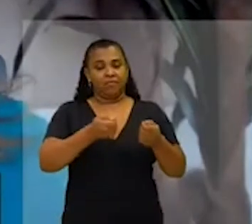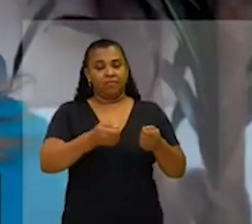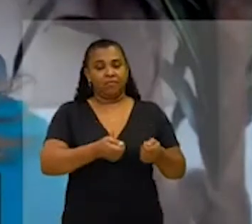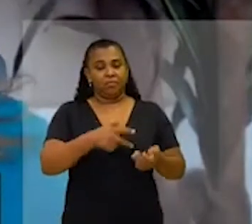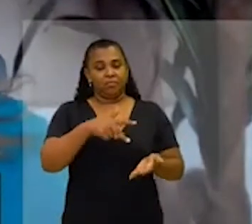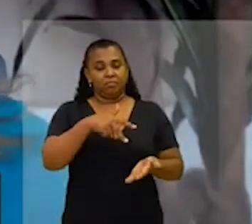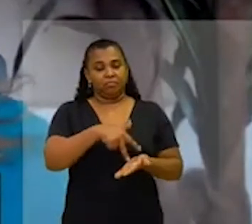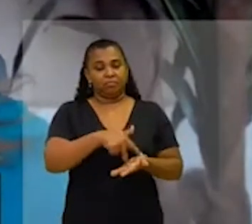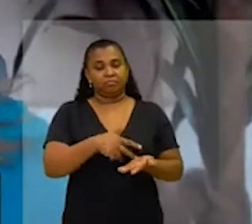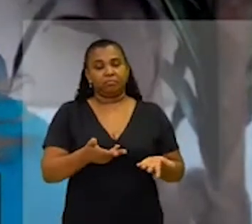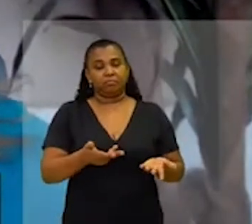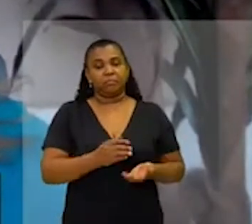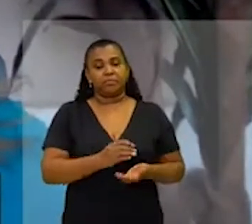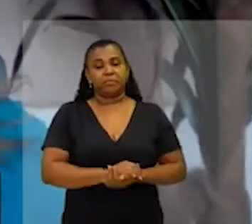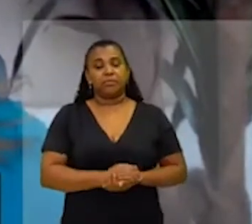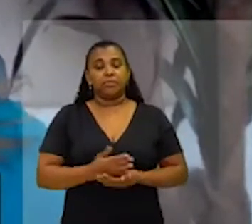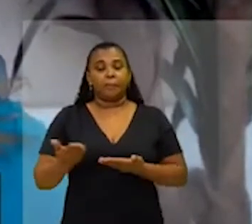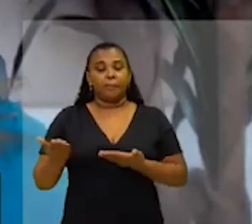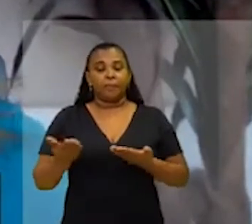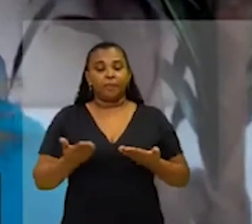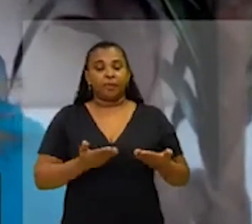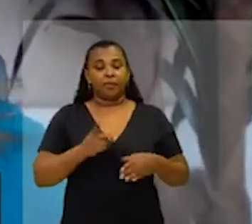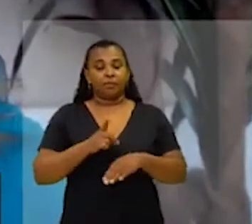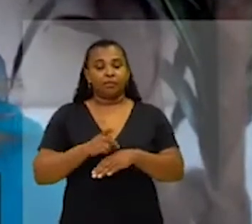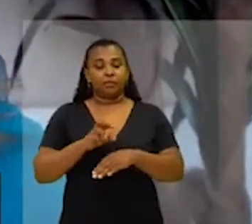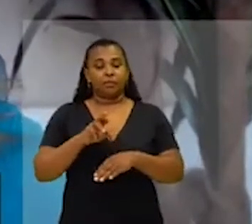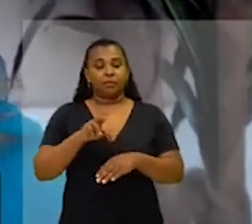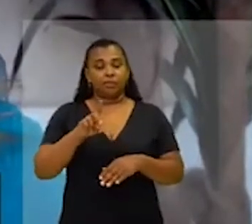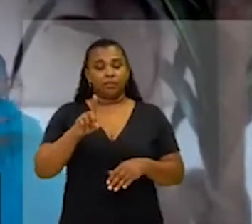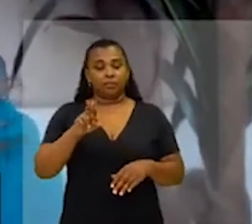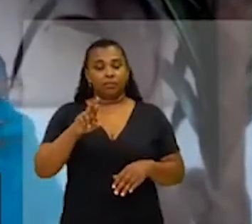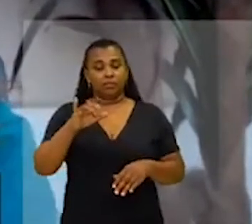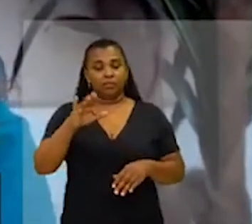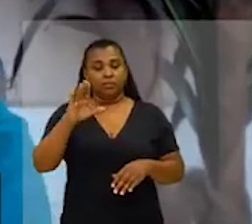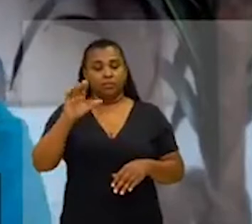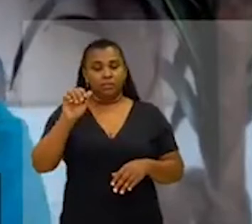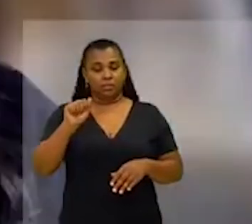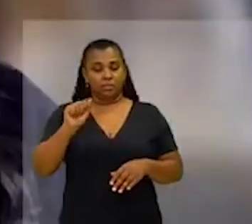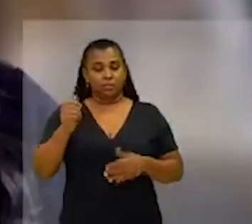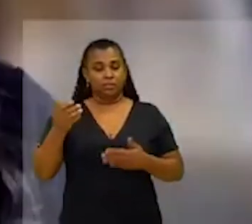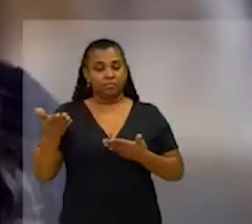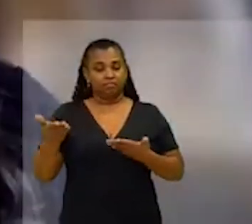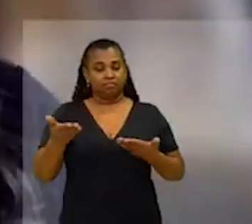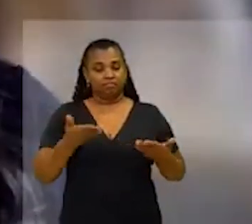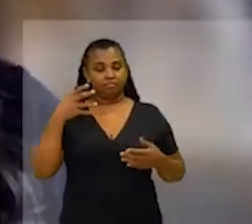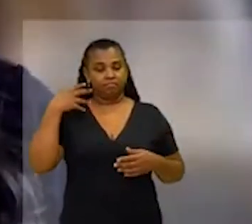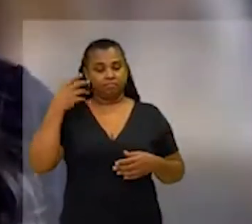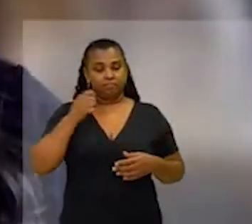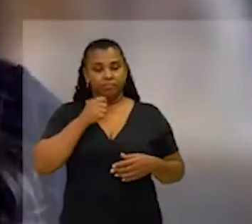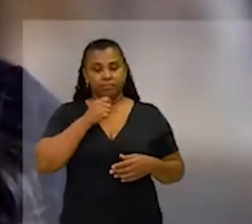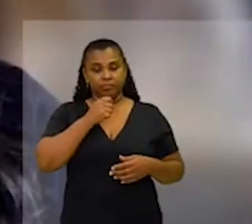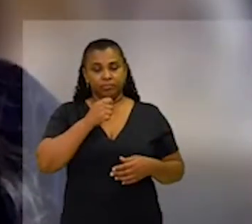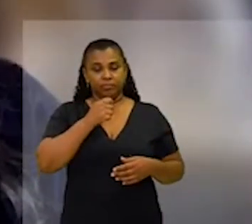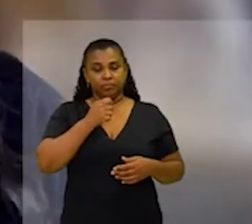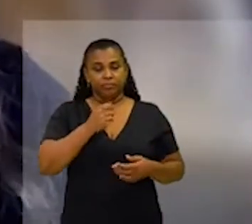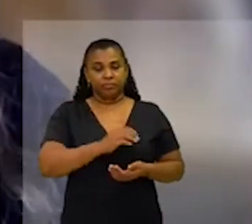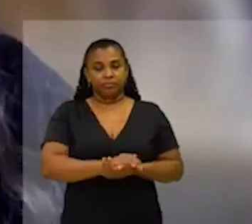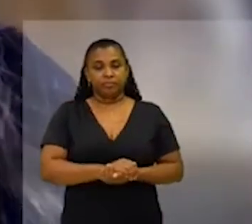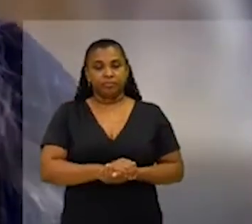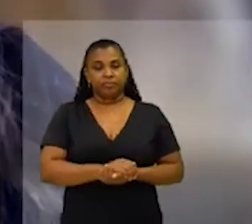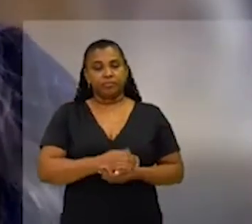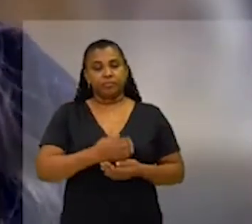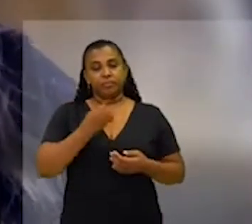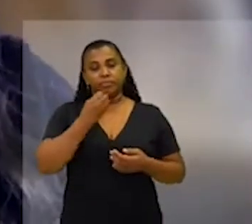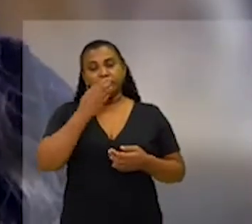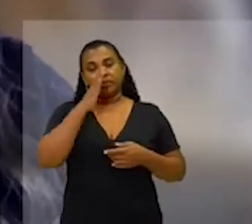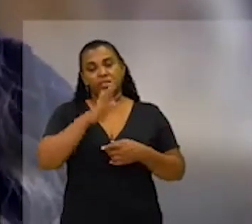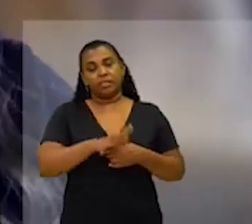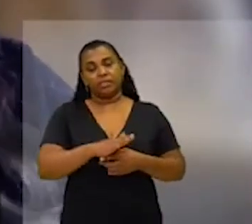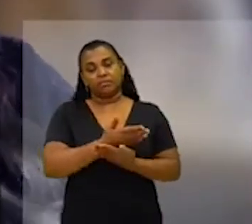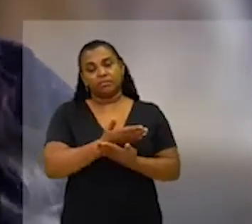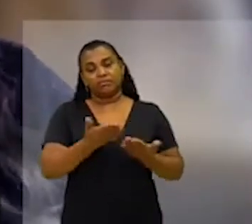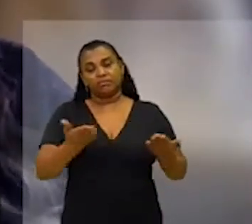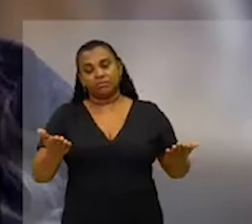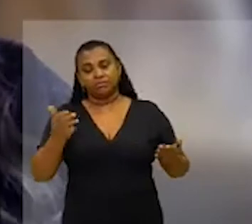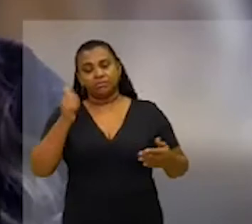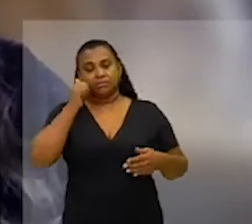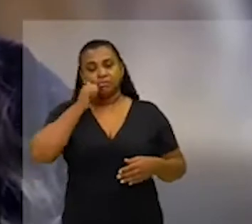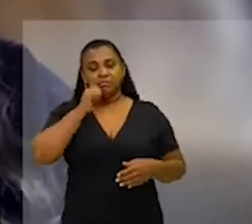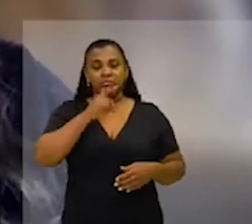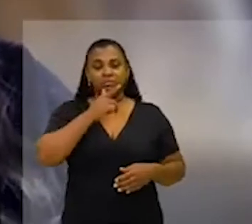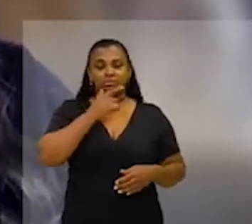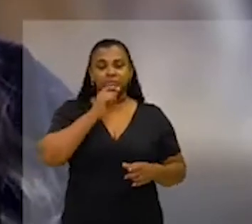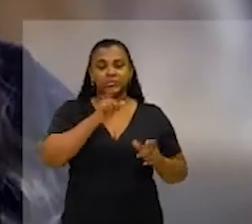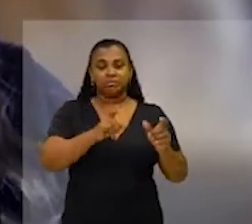Brinquedos e por gentileza está com a palavra é Oi boa tarde a todas e todos prazer imenso